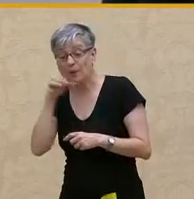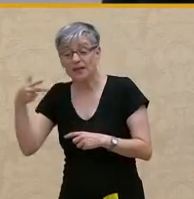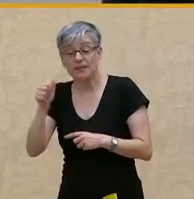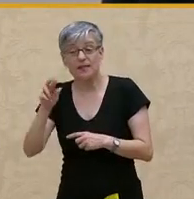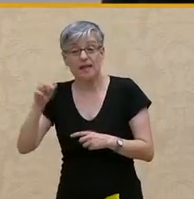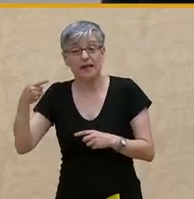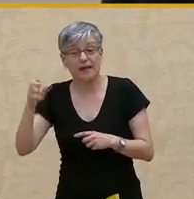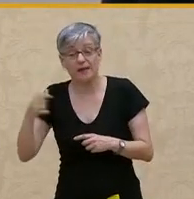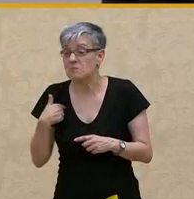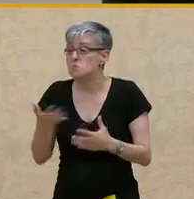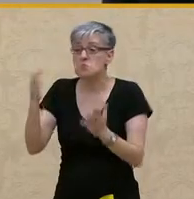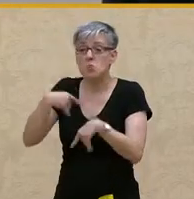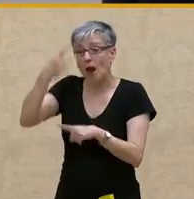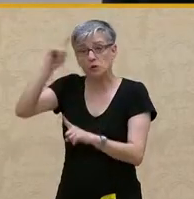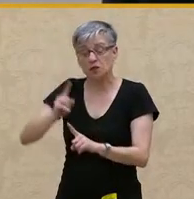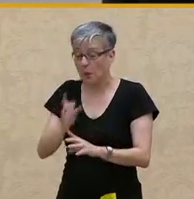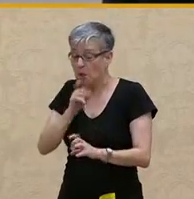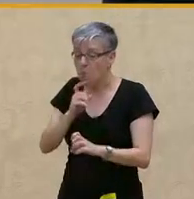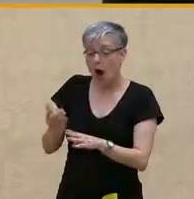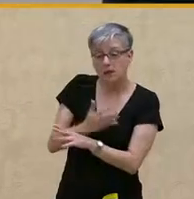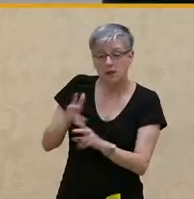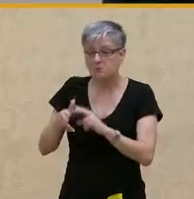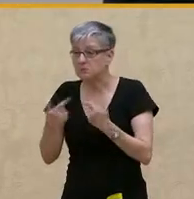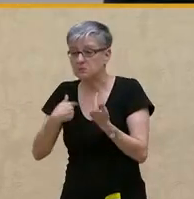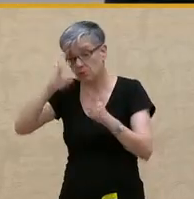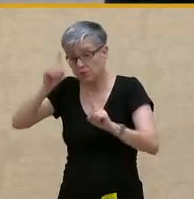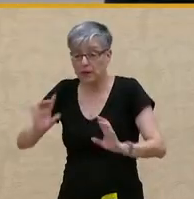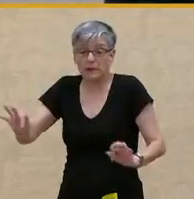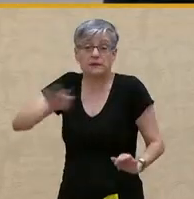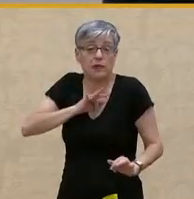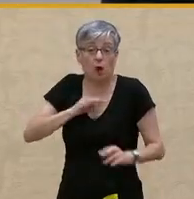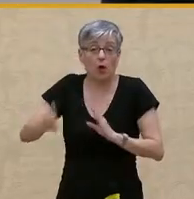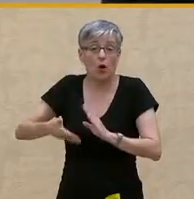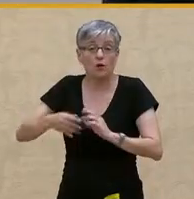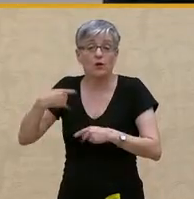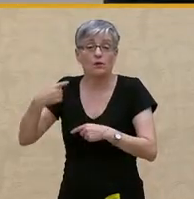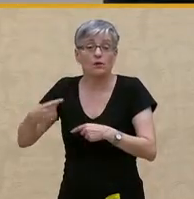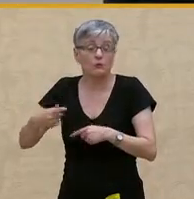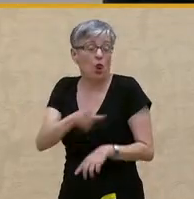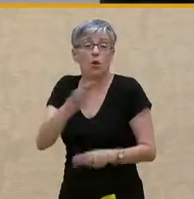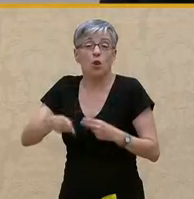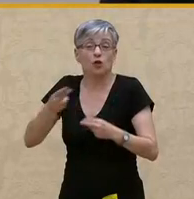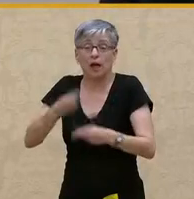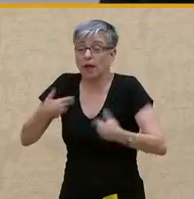prevención de absolutamente nada. Te ha tocado la lotería y tienes un hijo con este dolencia.